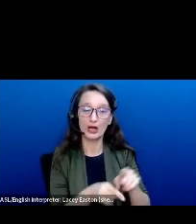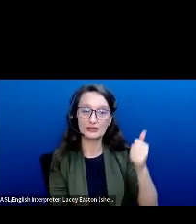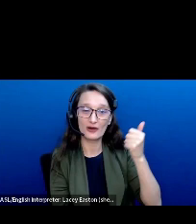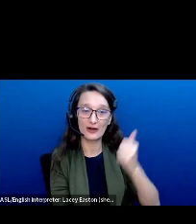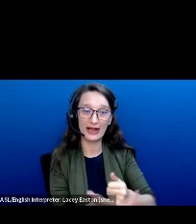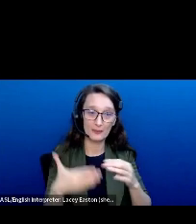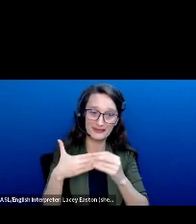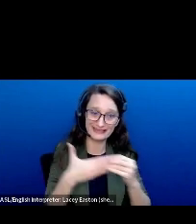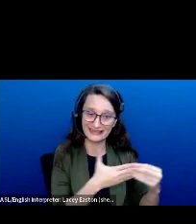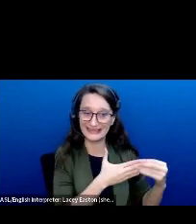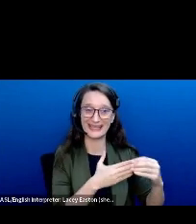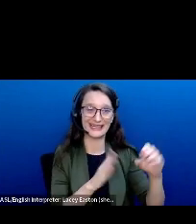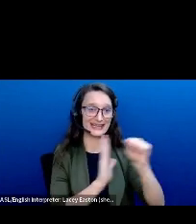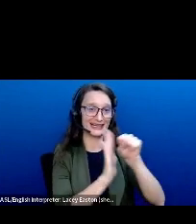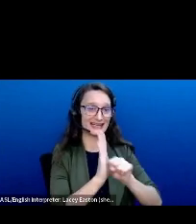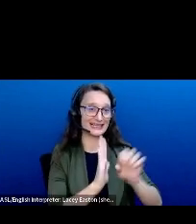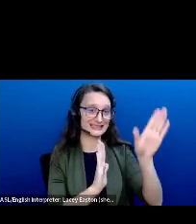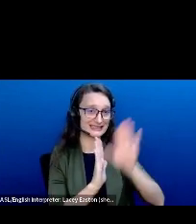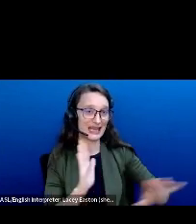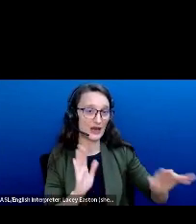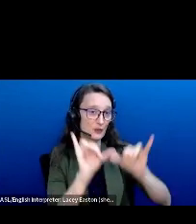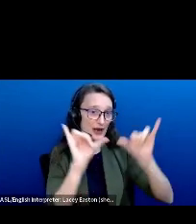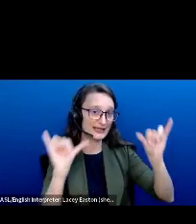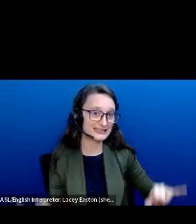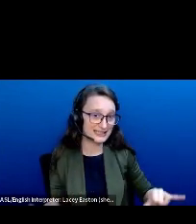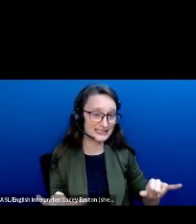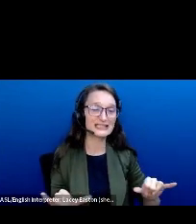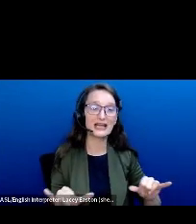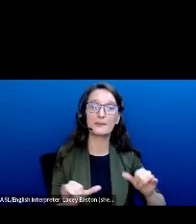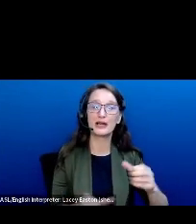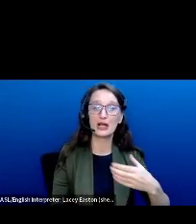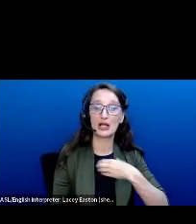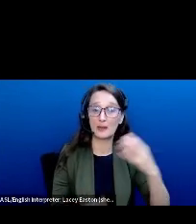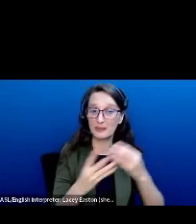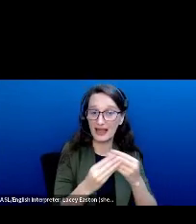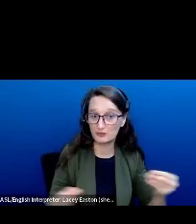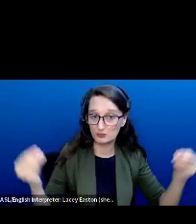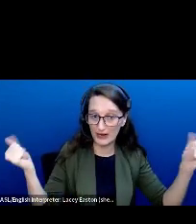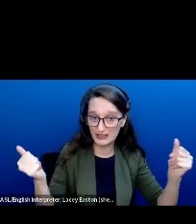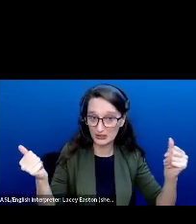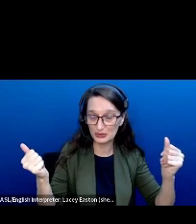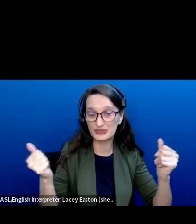sistema estatal de prevención y resolución de disputas. Este trabajo incluye la colaboración